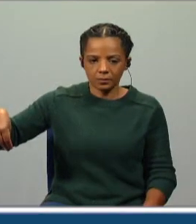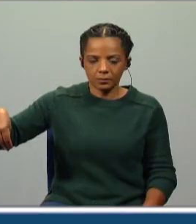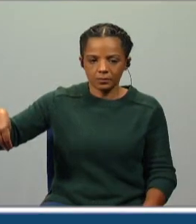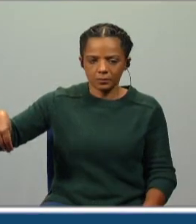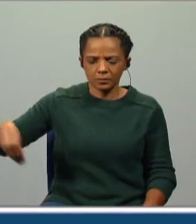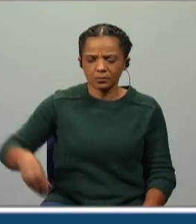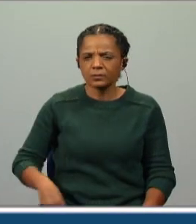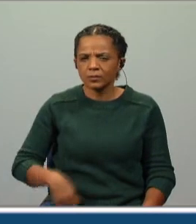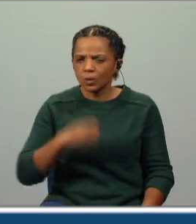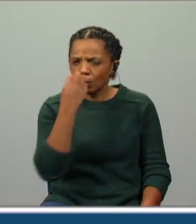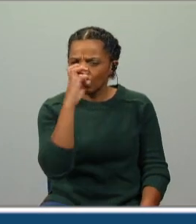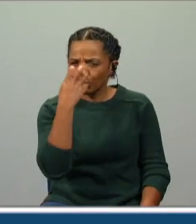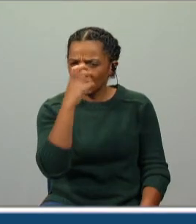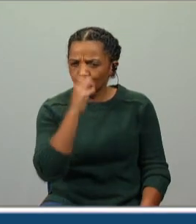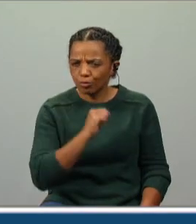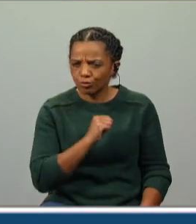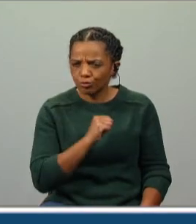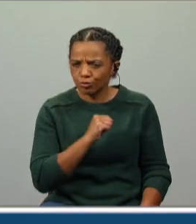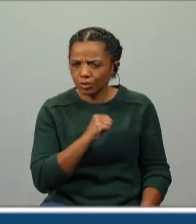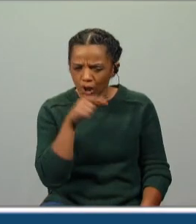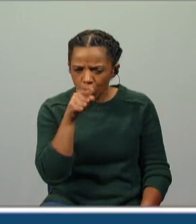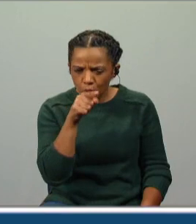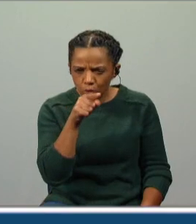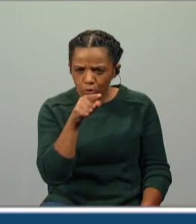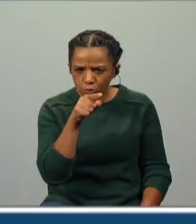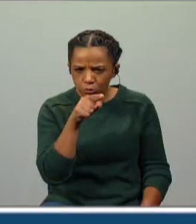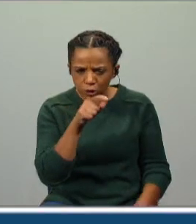e os porquinhos tens andado a aborrecê los.